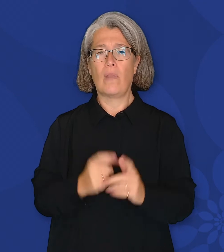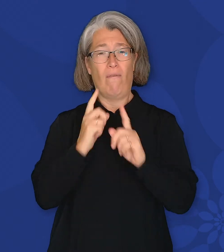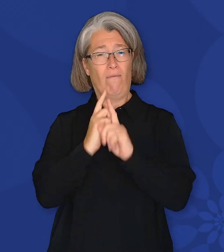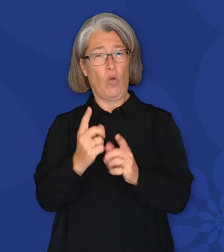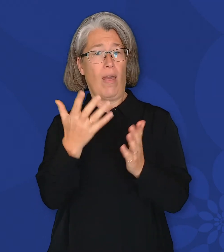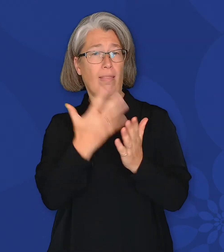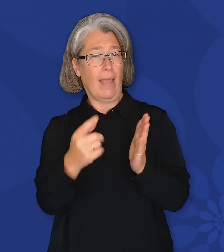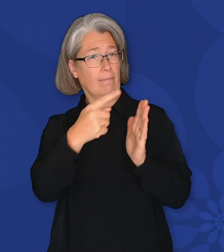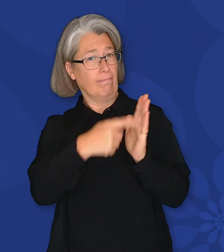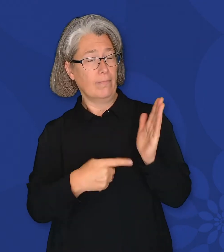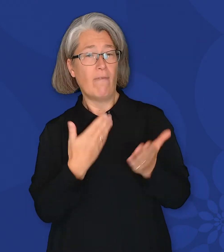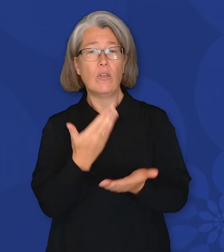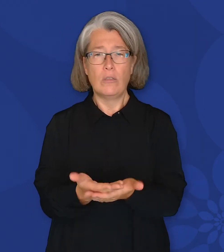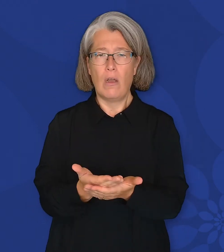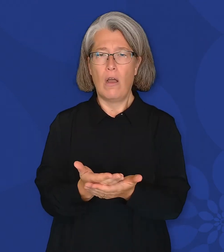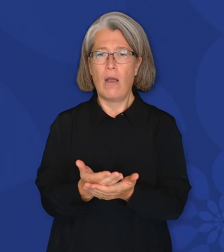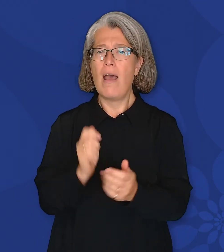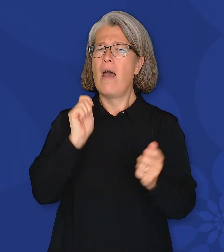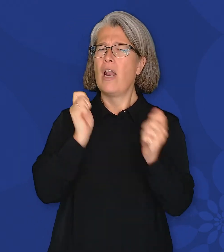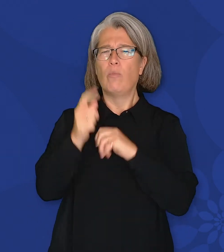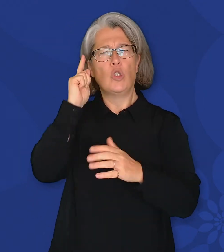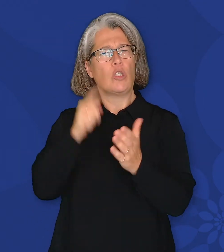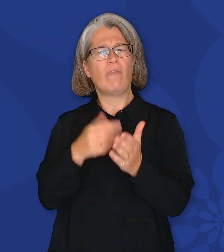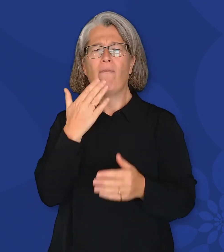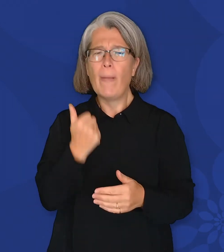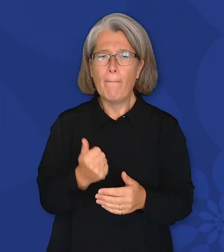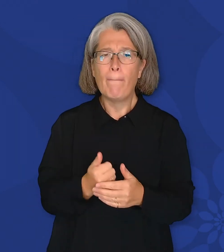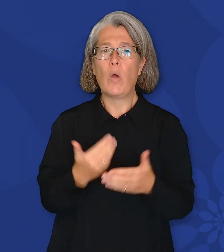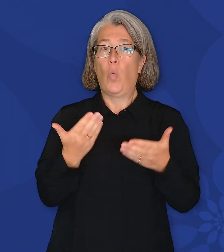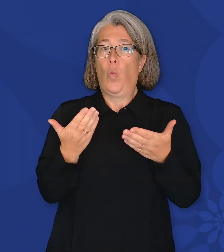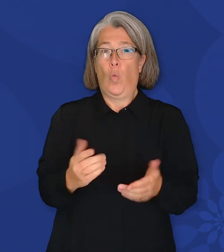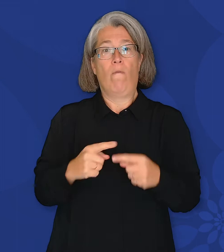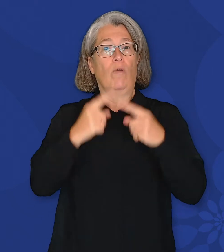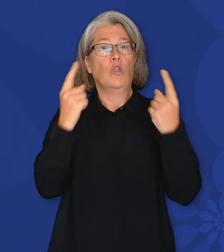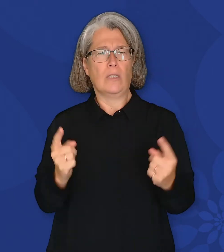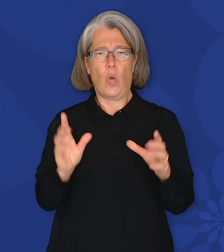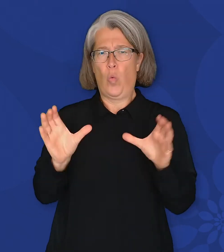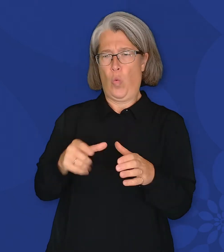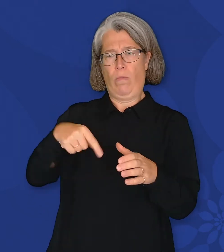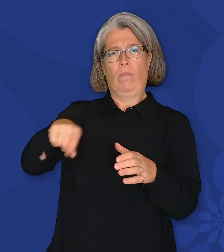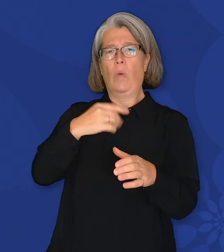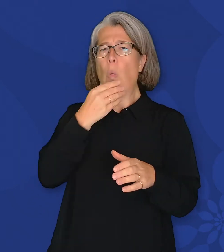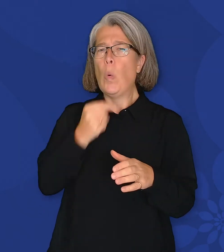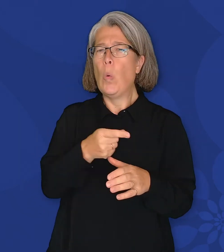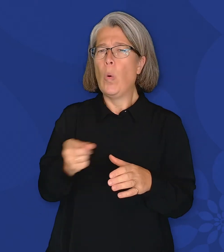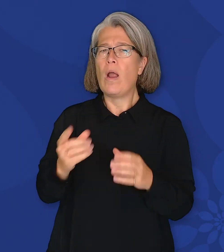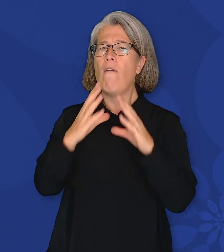Enligt förslaget gäller reformen för första gången de unga som avslutar den -